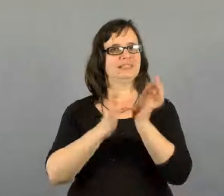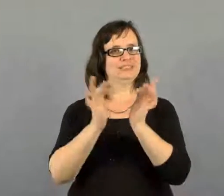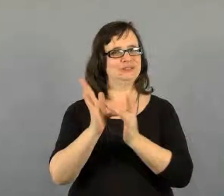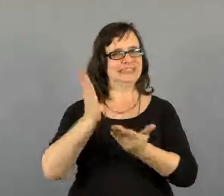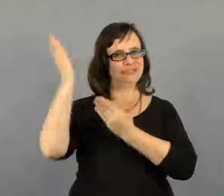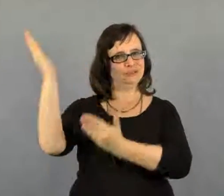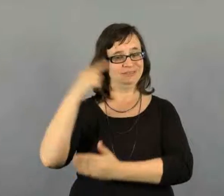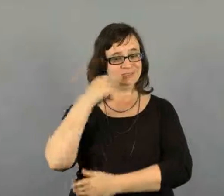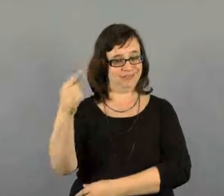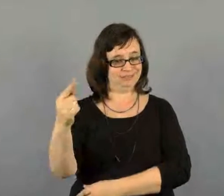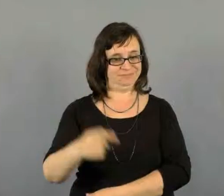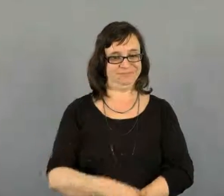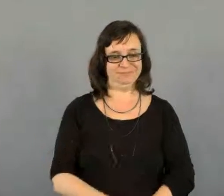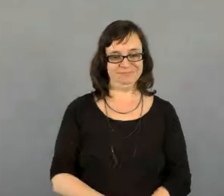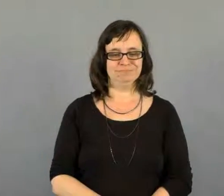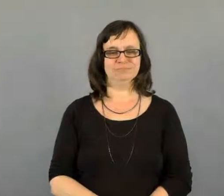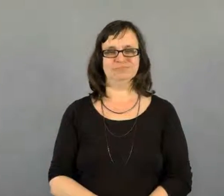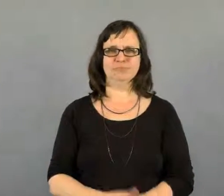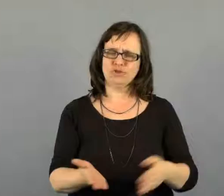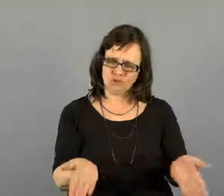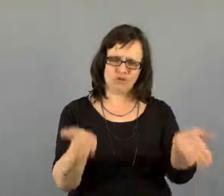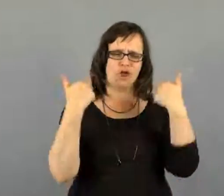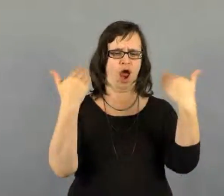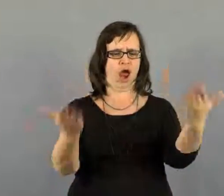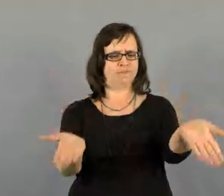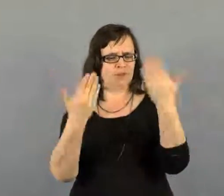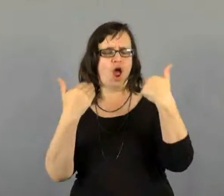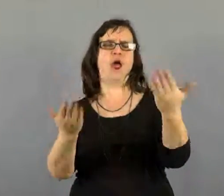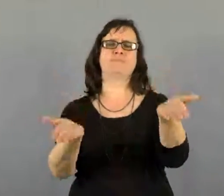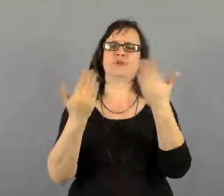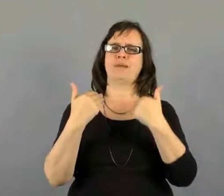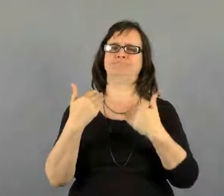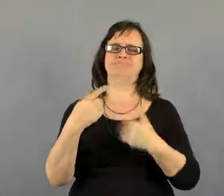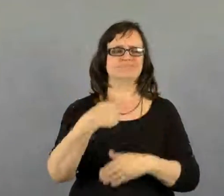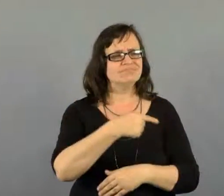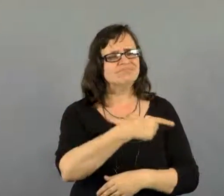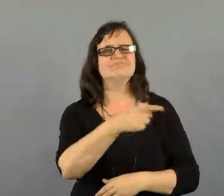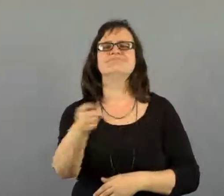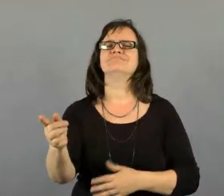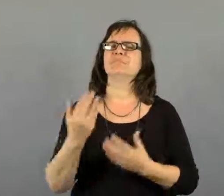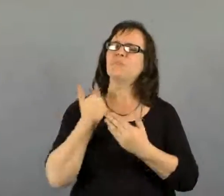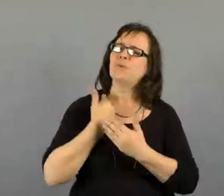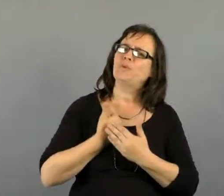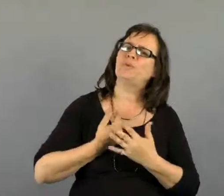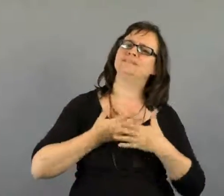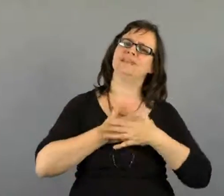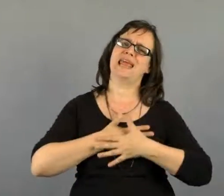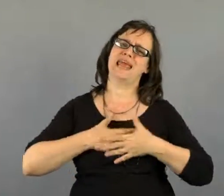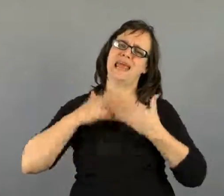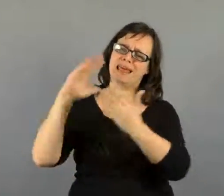Jesus Christus sagt Kommt, Kommt, Kommt! Eure Seele hat Mühe?